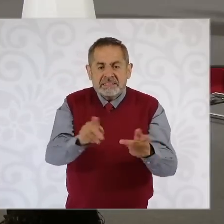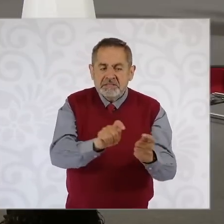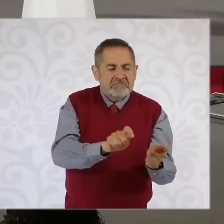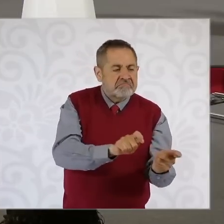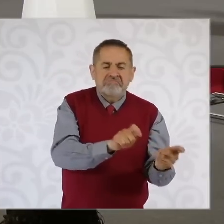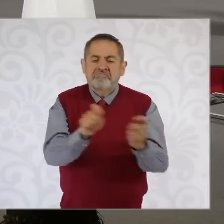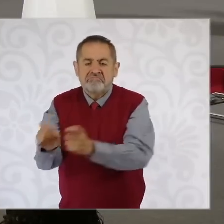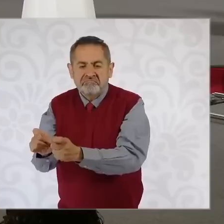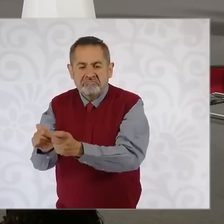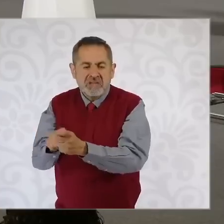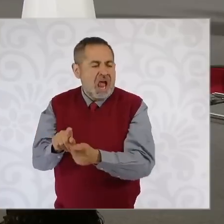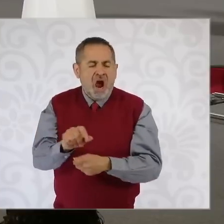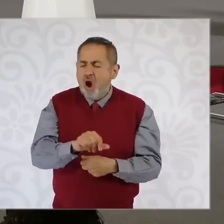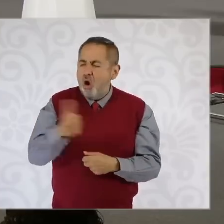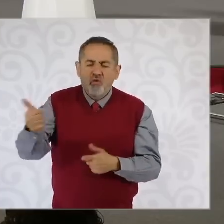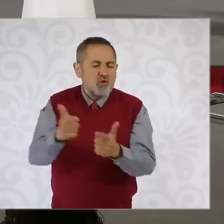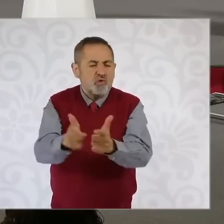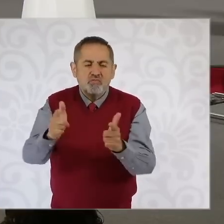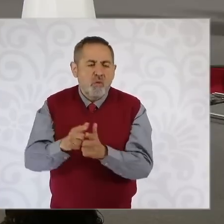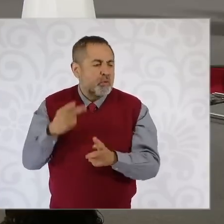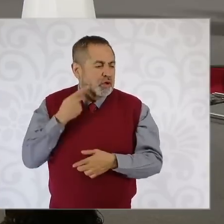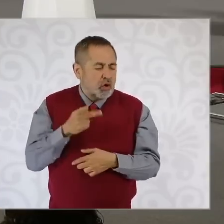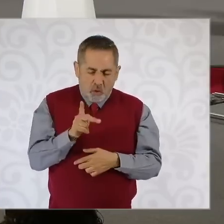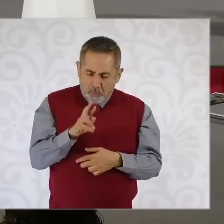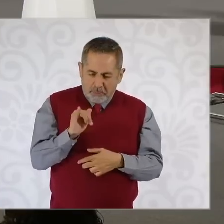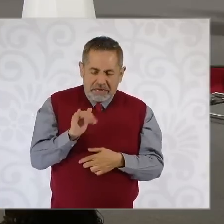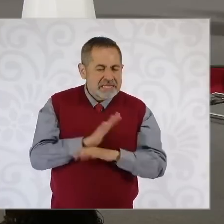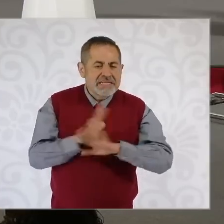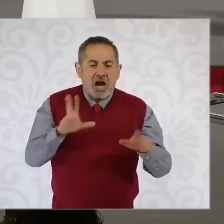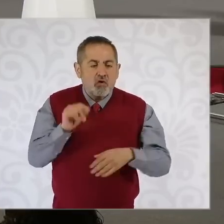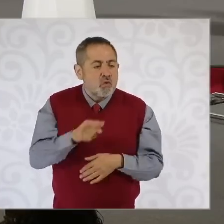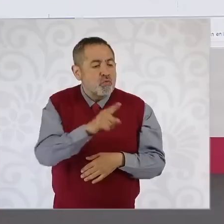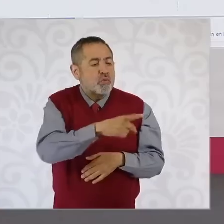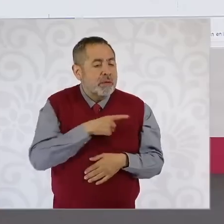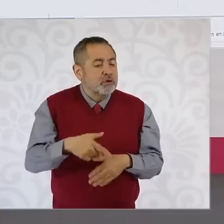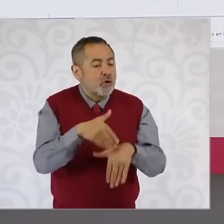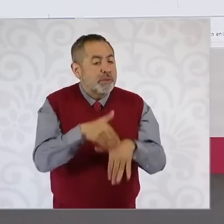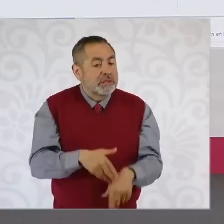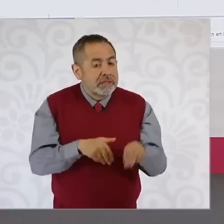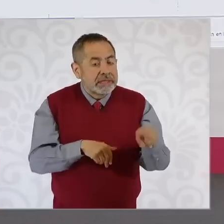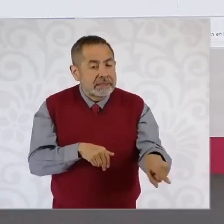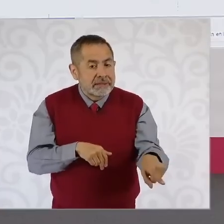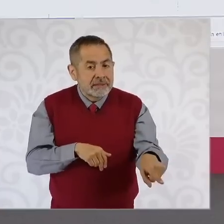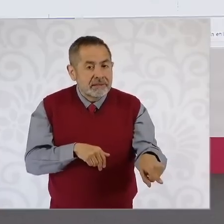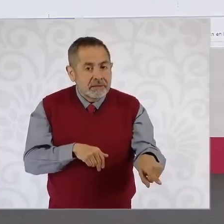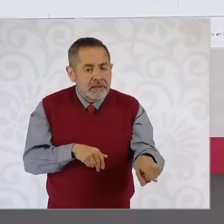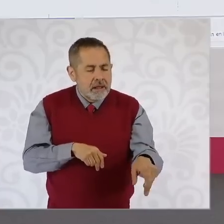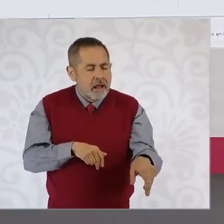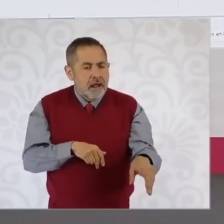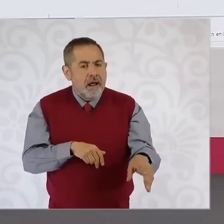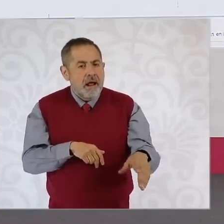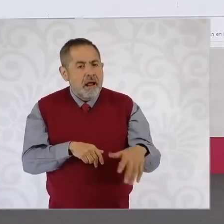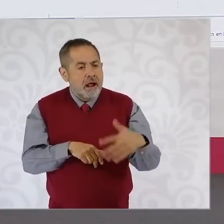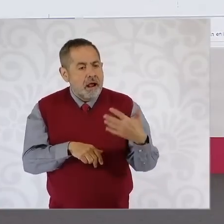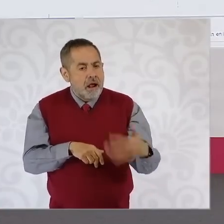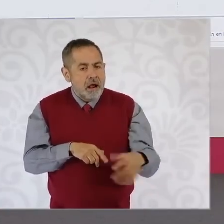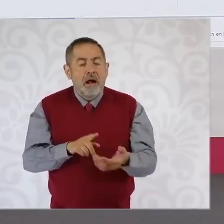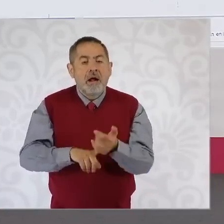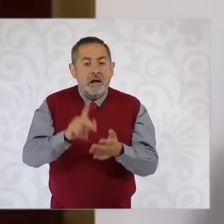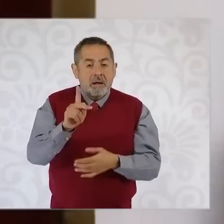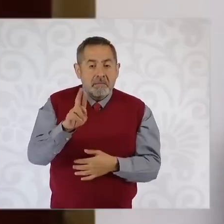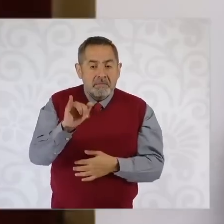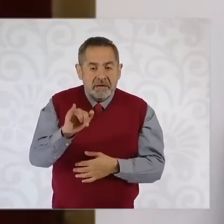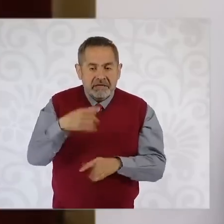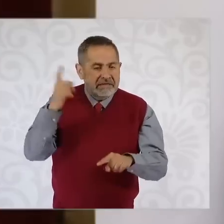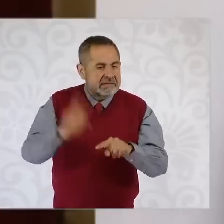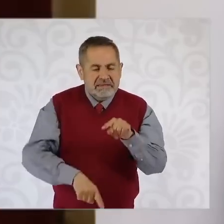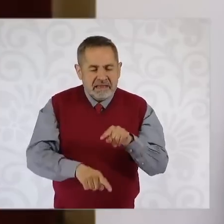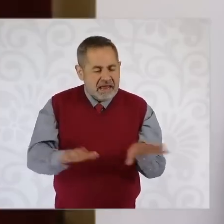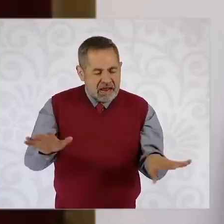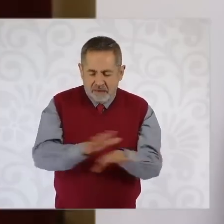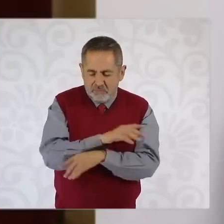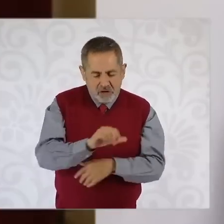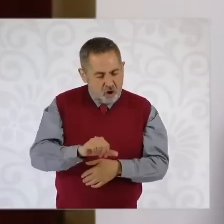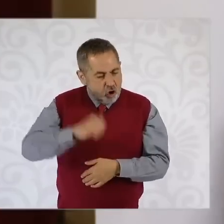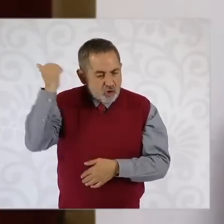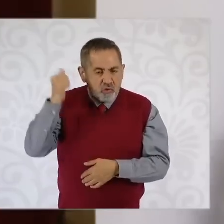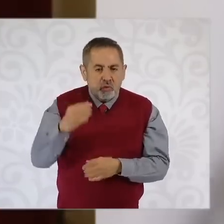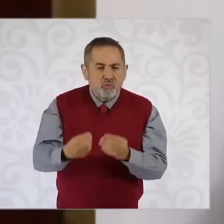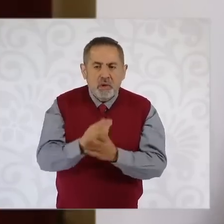democrática y que para ello el pri dejara de gobernar